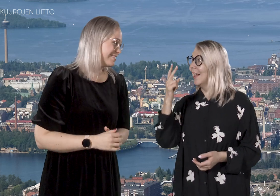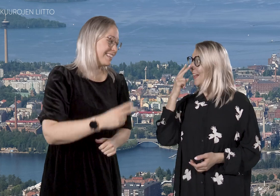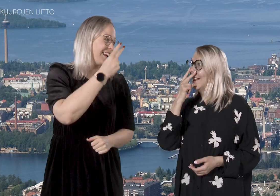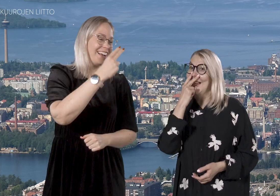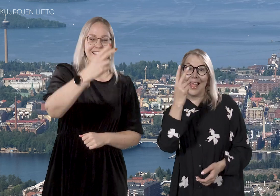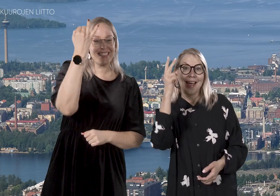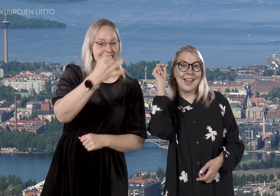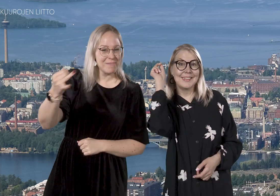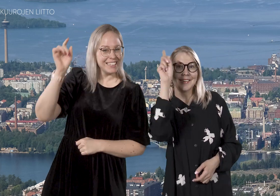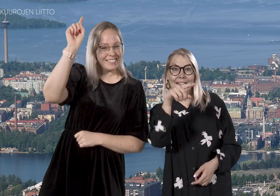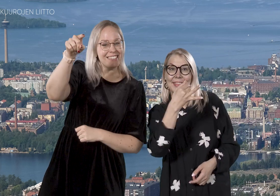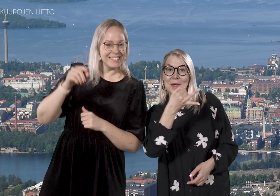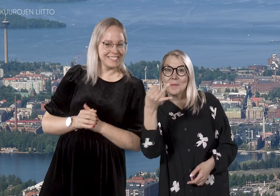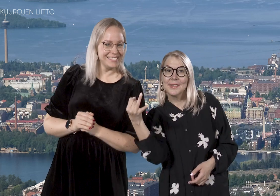Nähdään siellä!